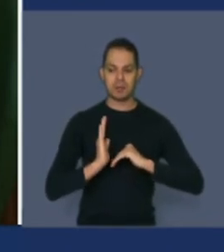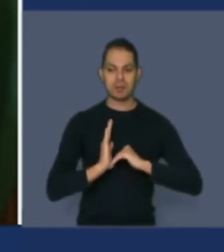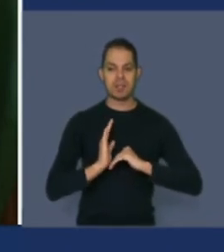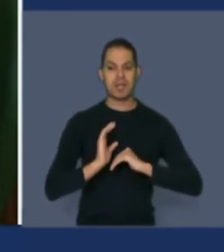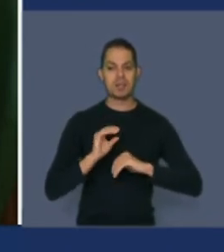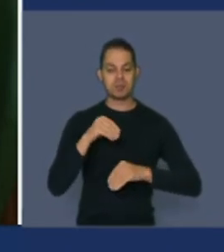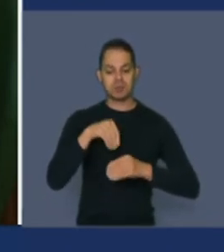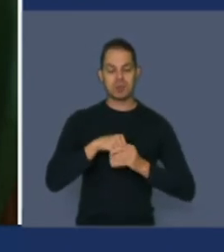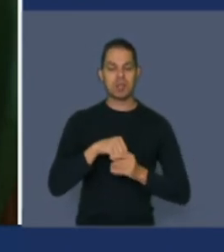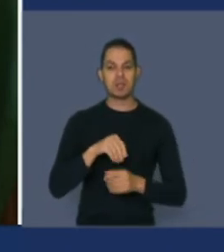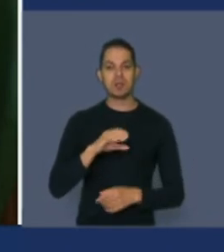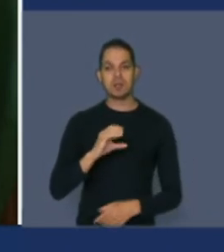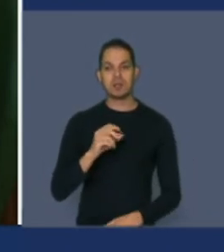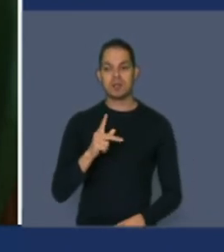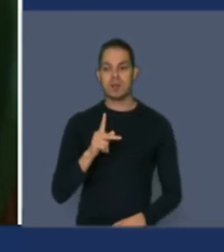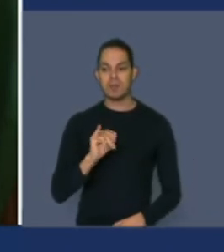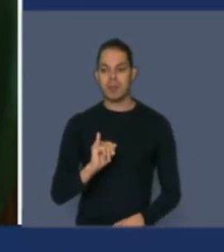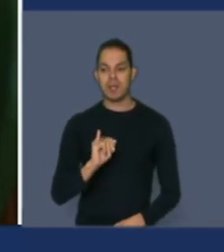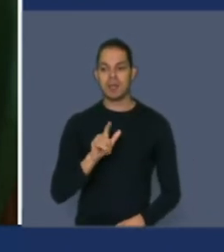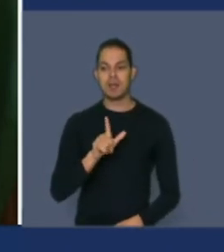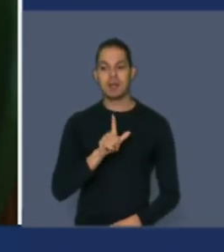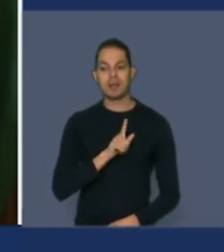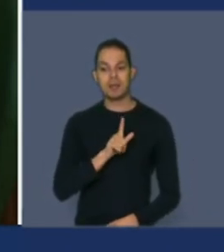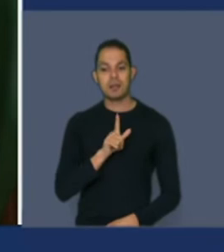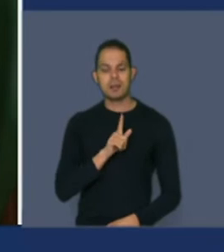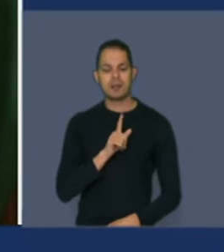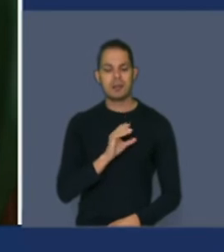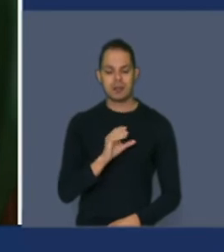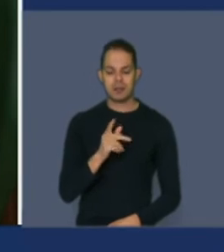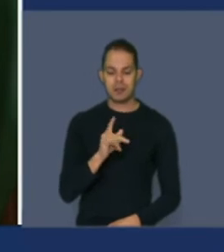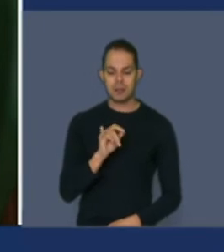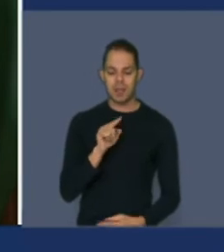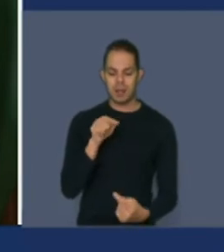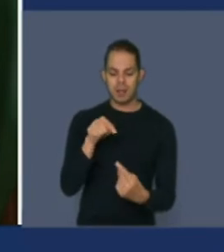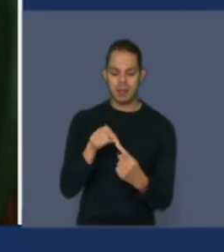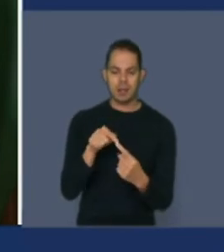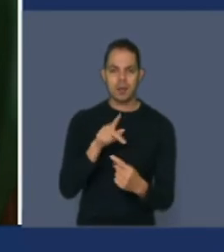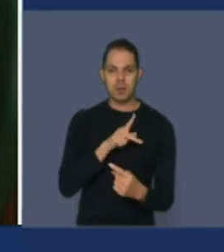ESTÁ COM UMA CPI PARA AVERIGUAR QUE O PRESIDENTE DA